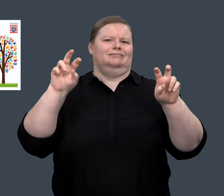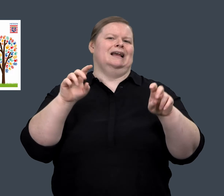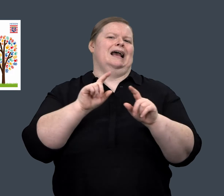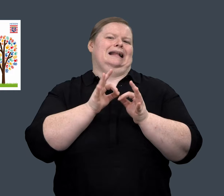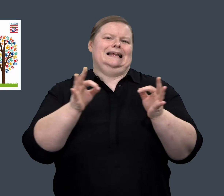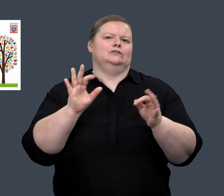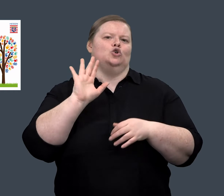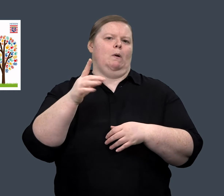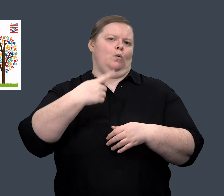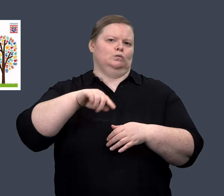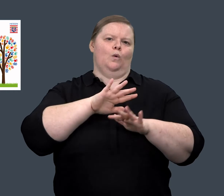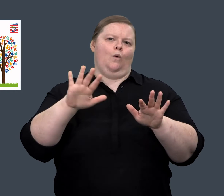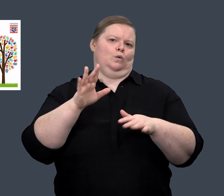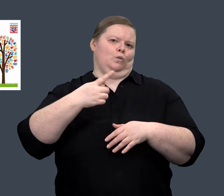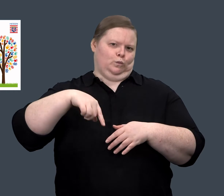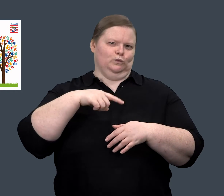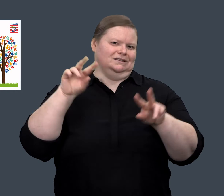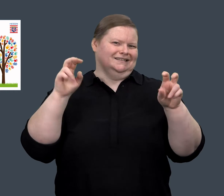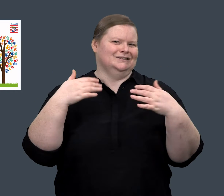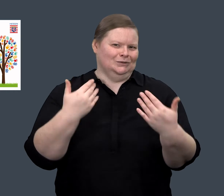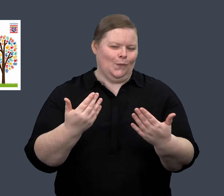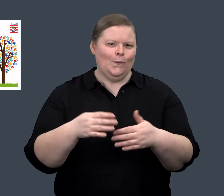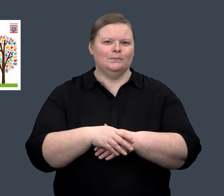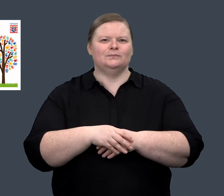„Nichts über uns ohne uns“.